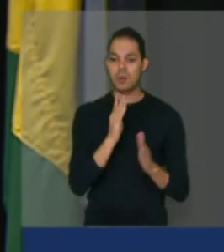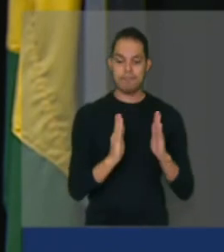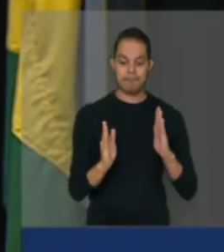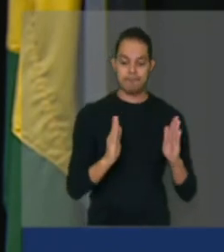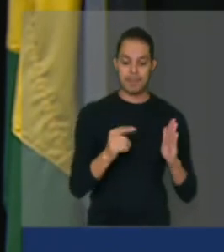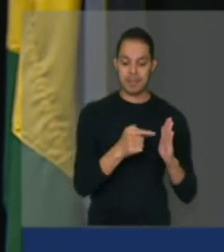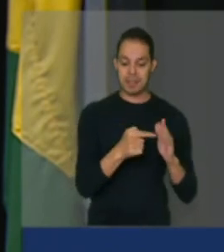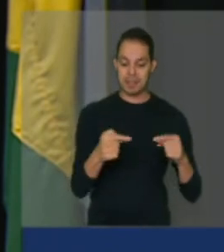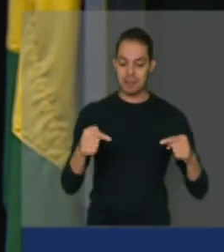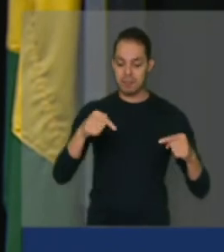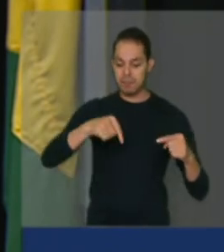É ... NOSSO QUERIDÍSSIMO DEPUTADO LUIS CARLOS ASSUMIU